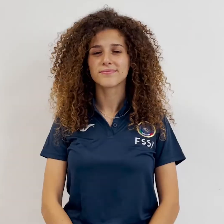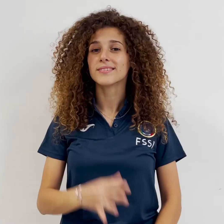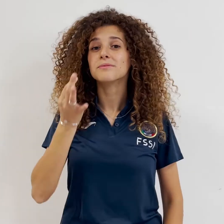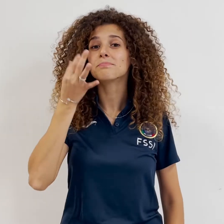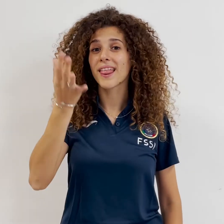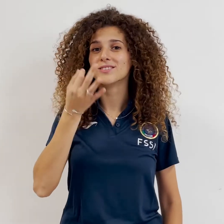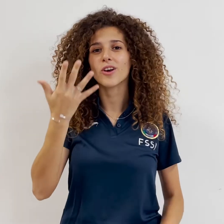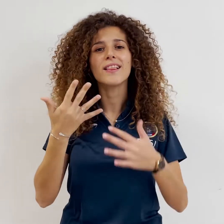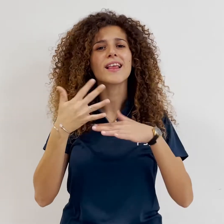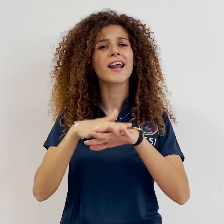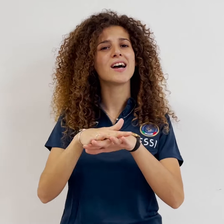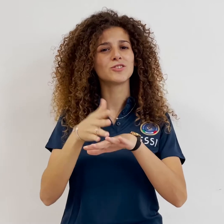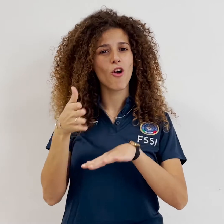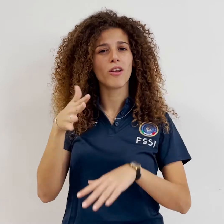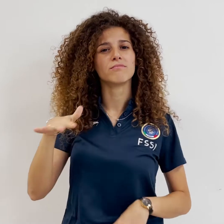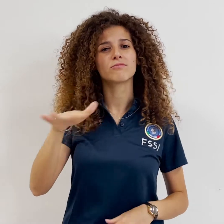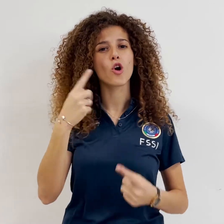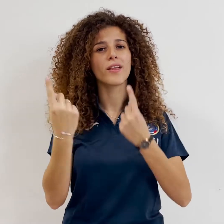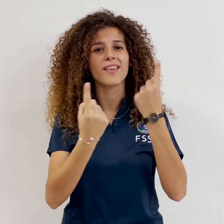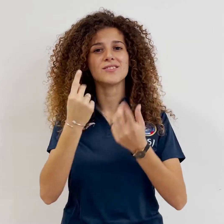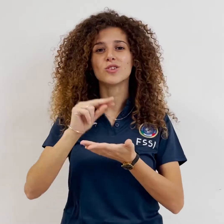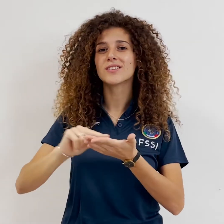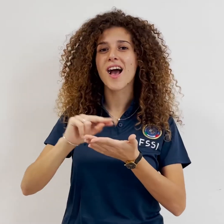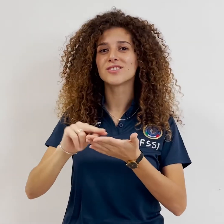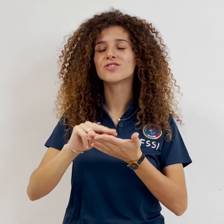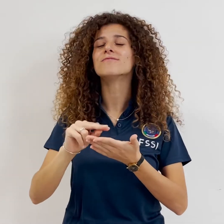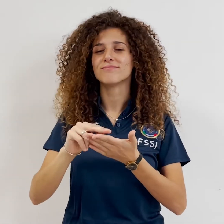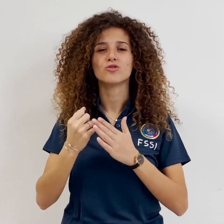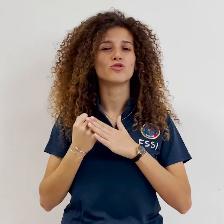Spesso il fenomeno dell’ integrazione in contesti scolastici è supportato da